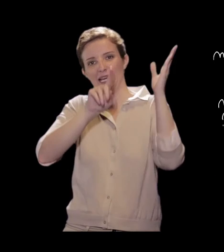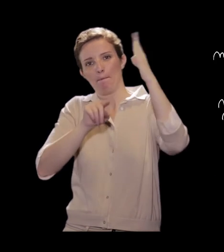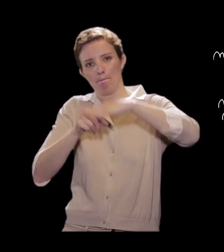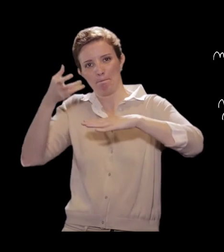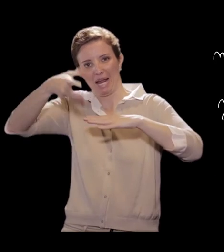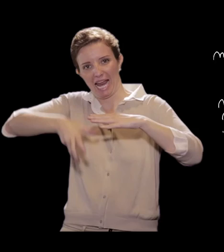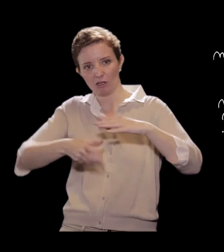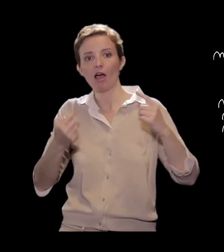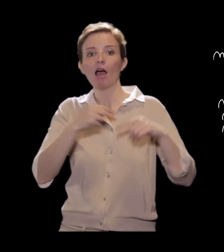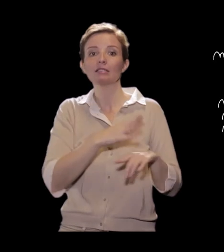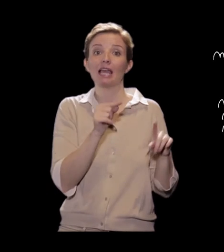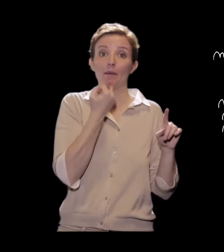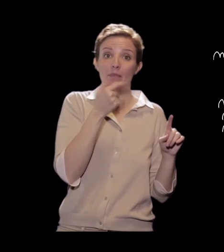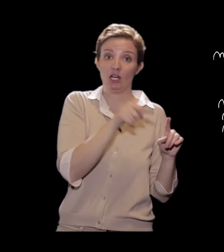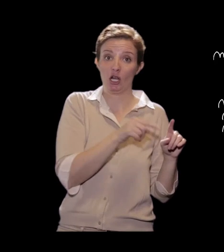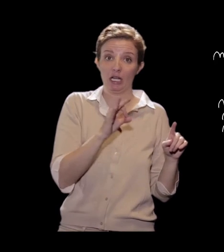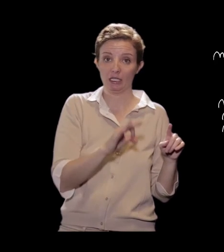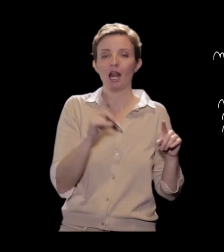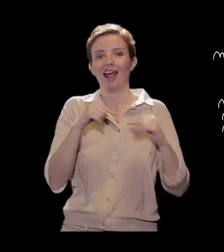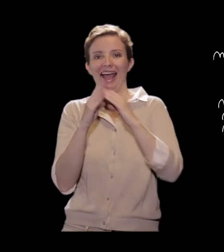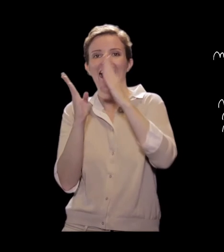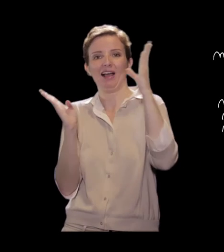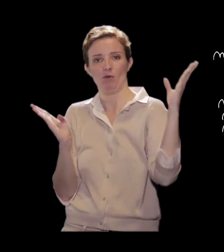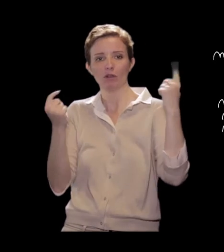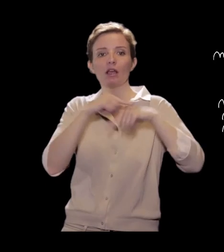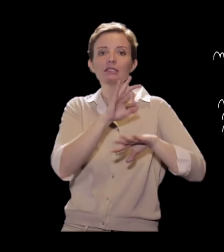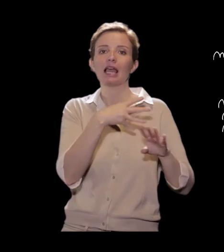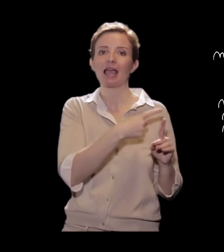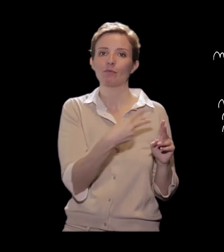Se m è uguale a 0, la retta è parallela all'asse delle x.